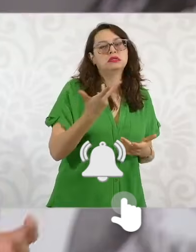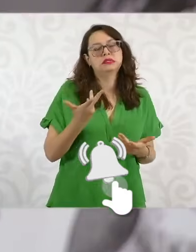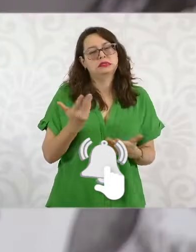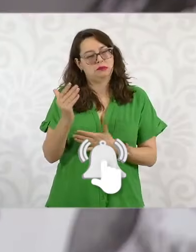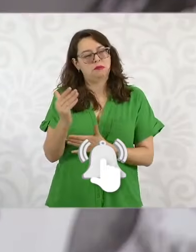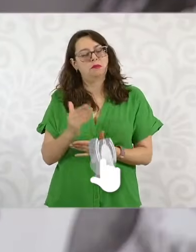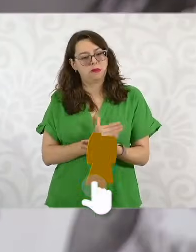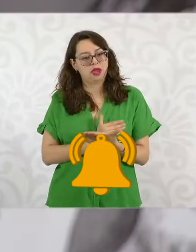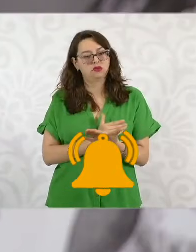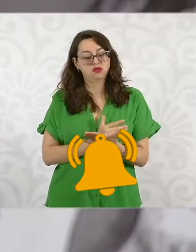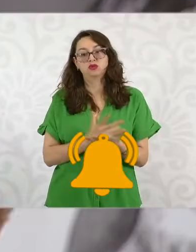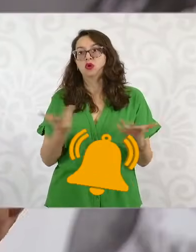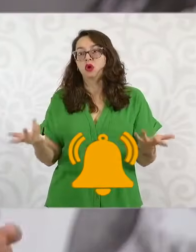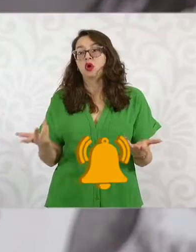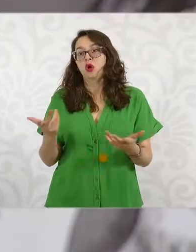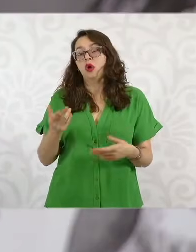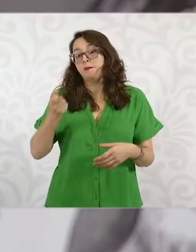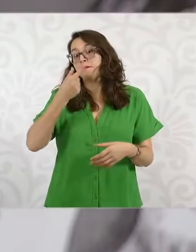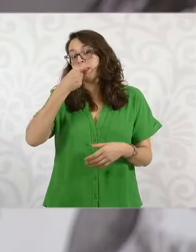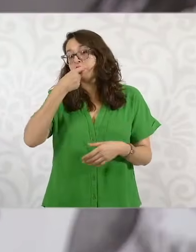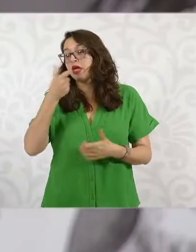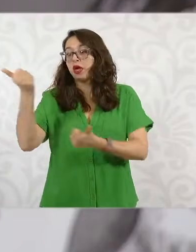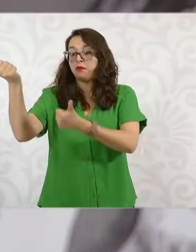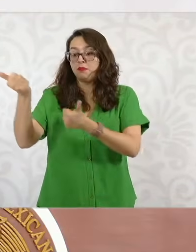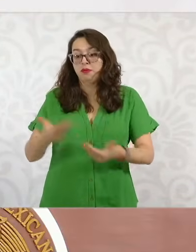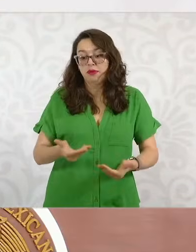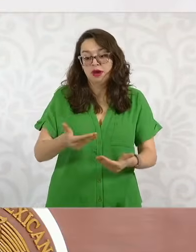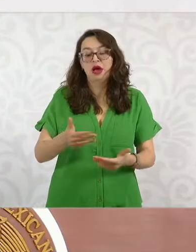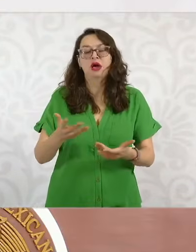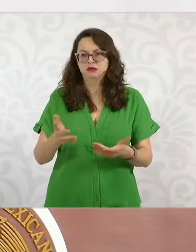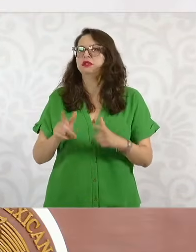para importar medicamentos, porque también la competencia es importante para mantener precios,